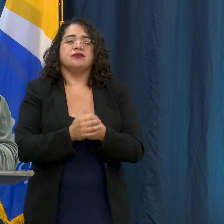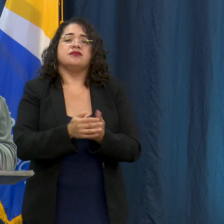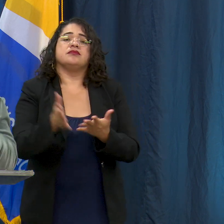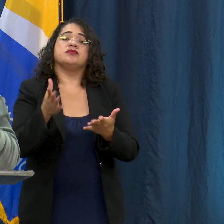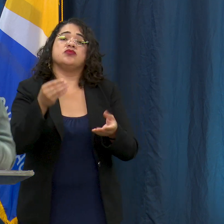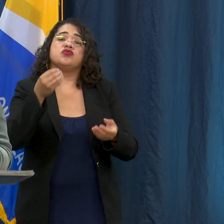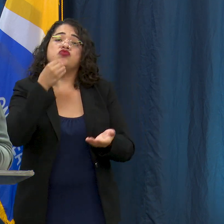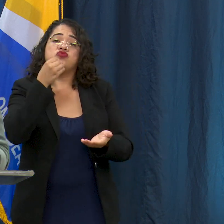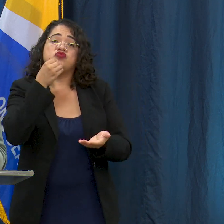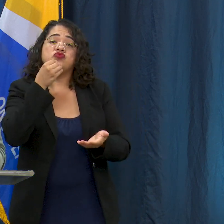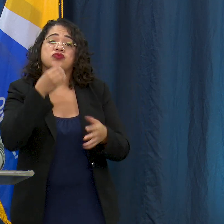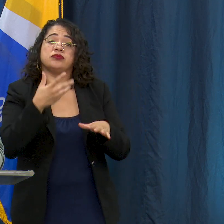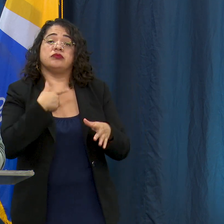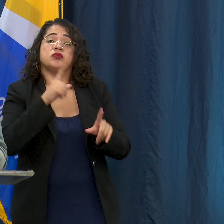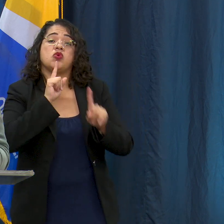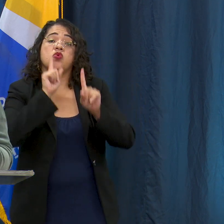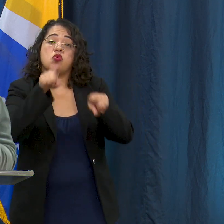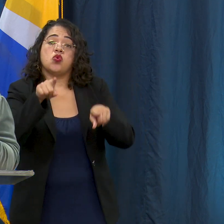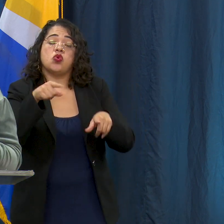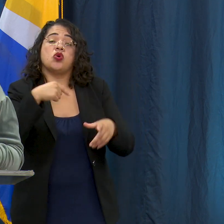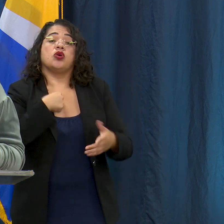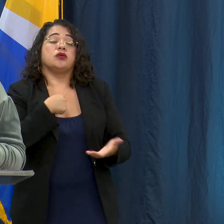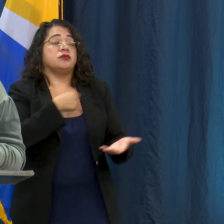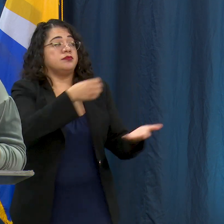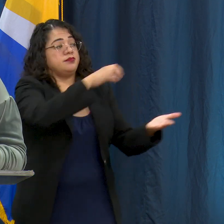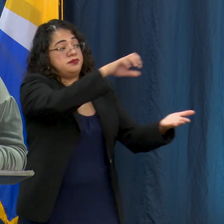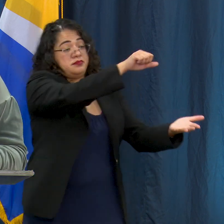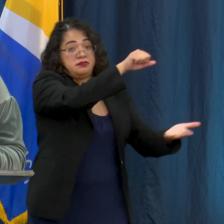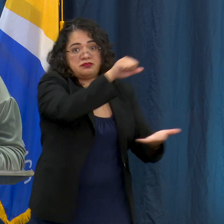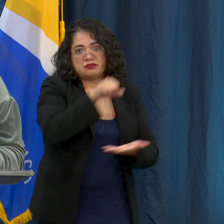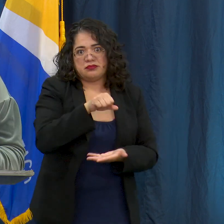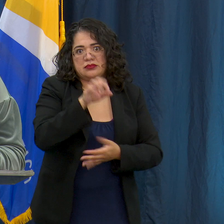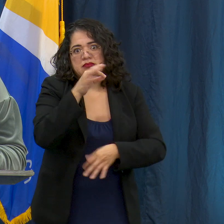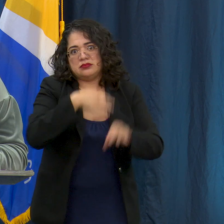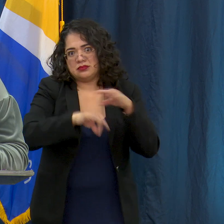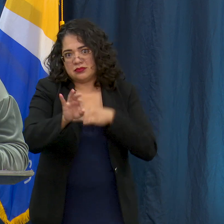llevar con Norden an comida para llevar de algún restorin es posible Cape again